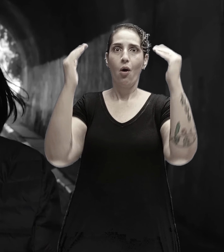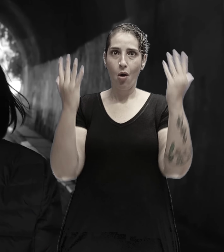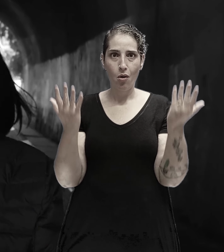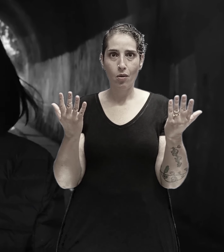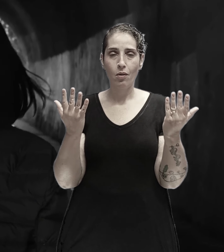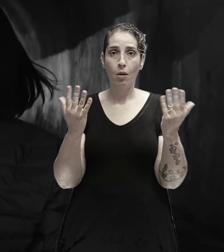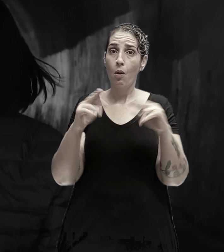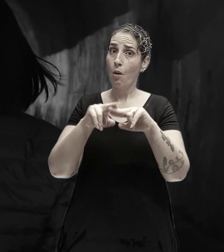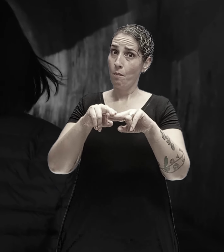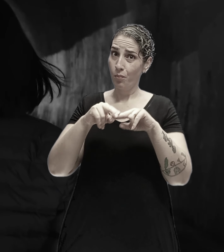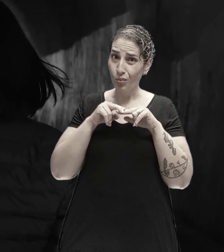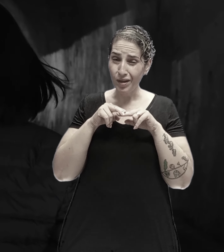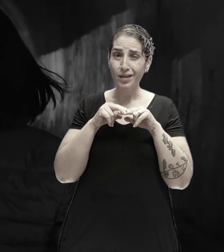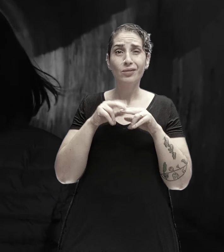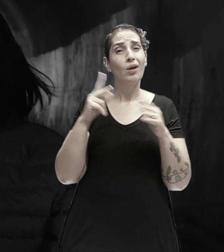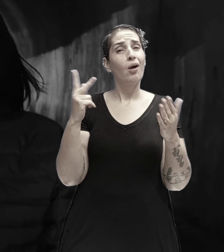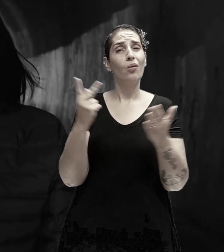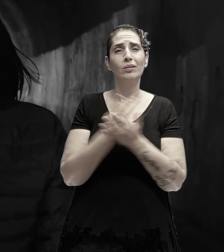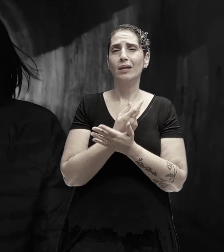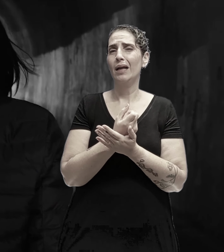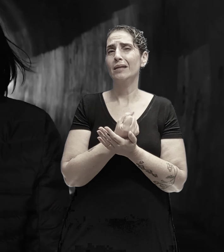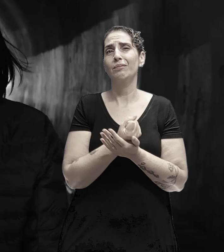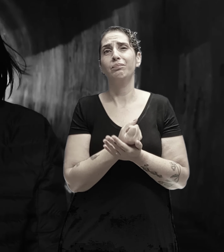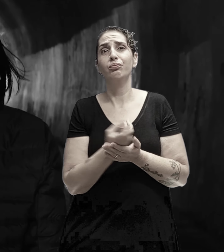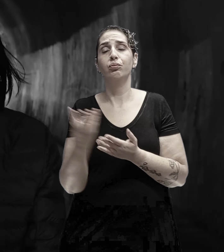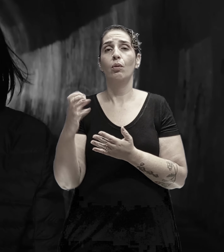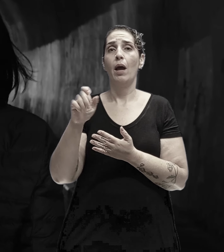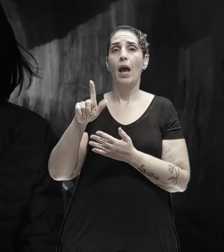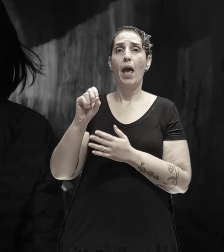E é por isso que tantas vezes ele assume o controle,